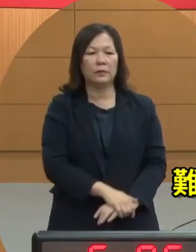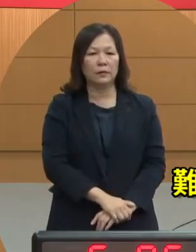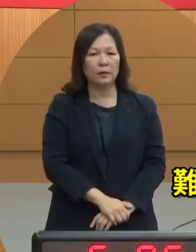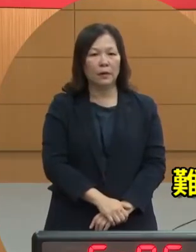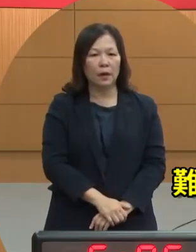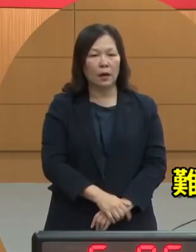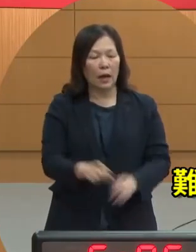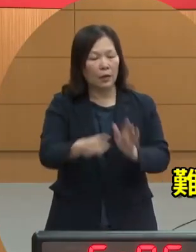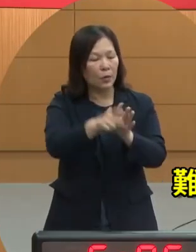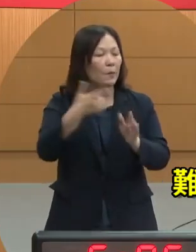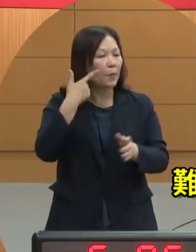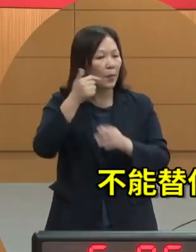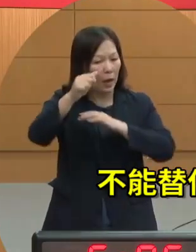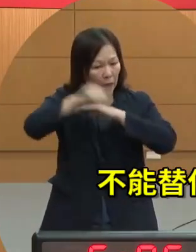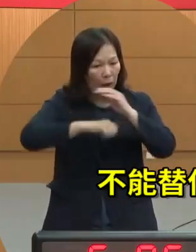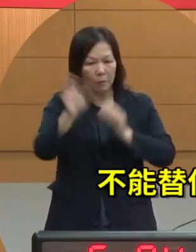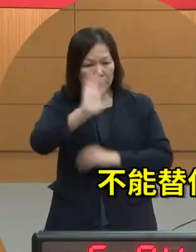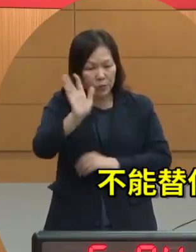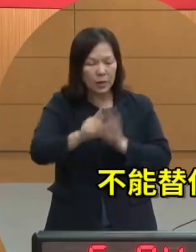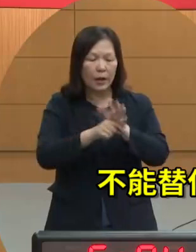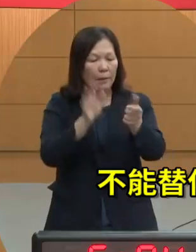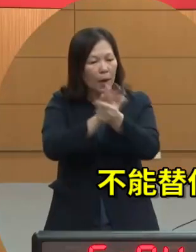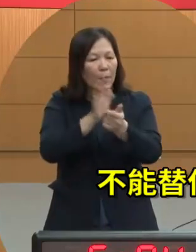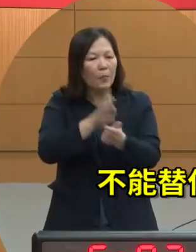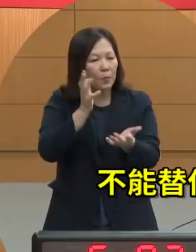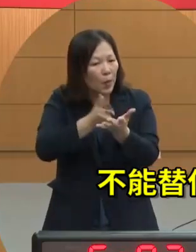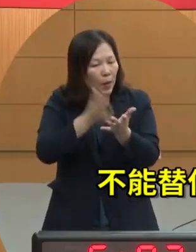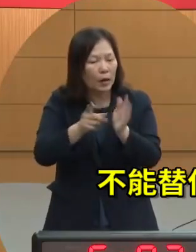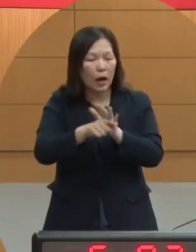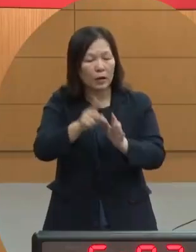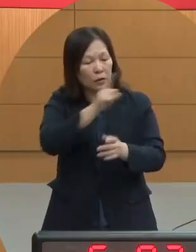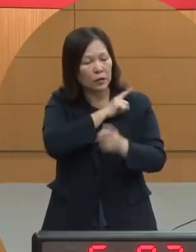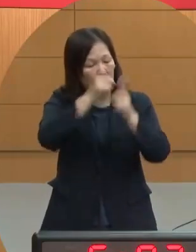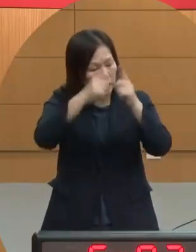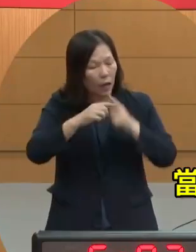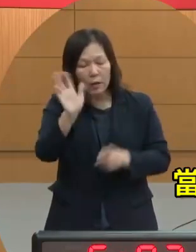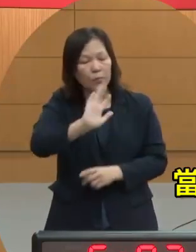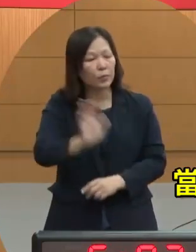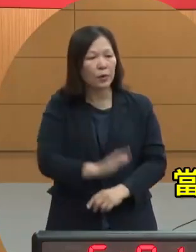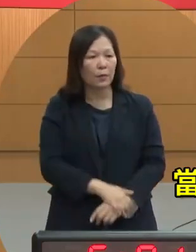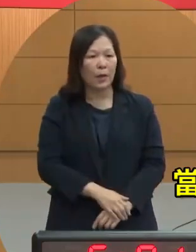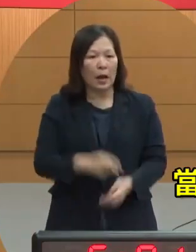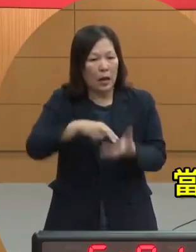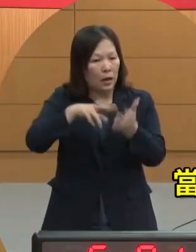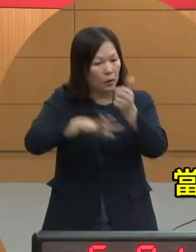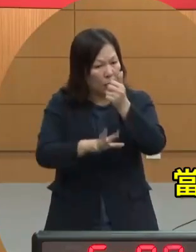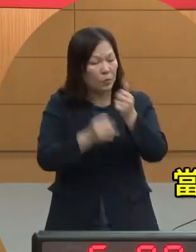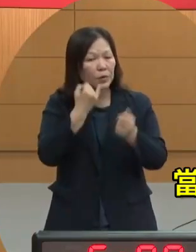難道因為你的爸爸不來 不能替你發言 你就跟著也不來了嗎 當立委可以這個樣子嗎